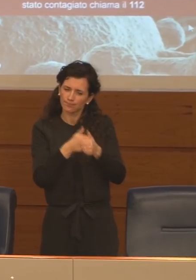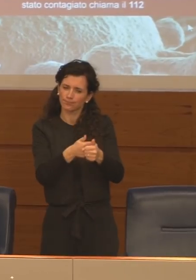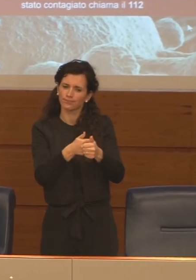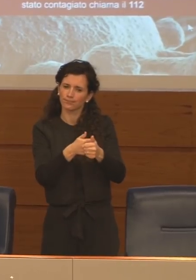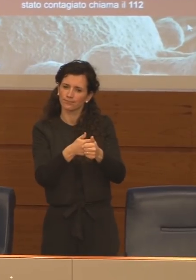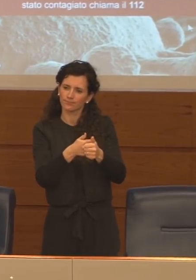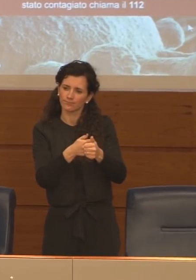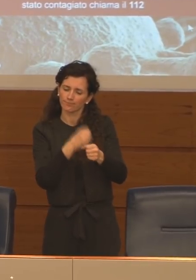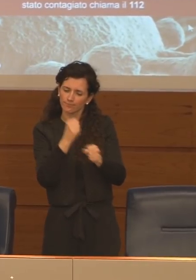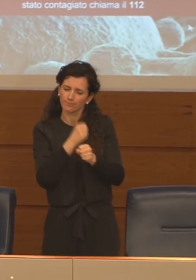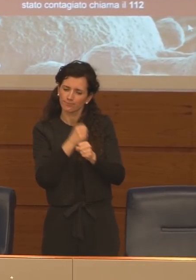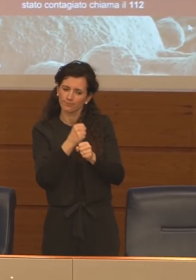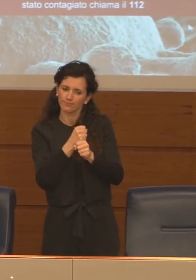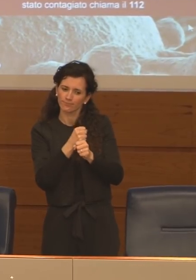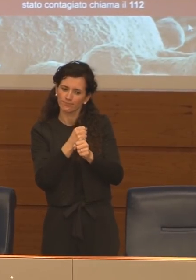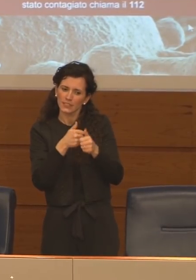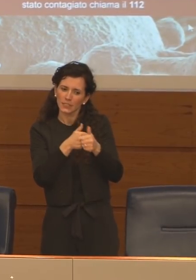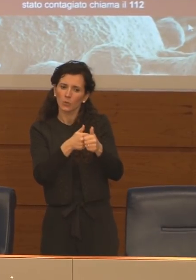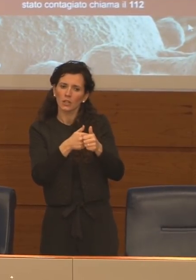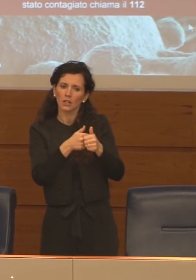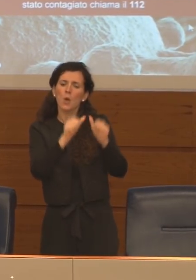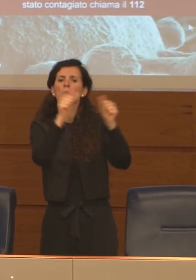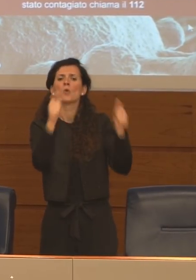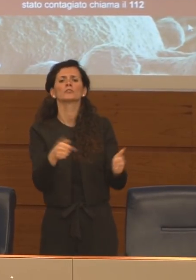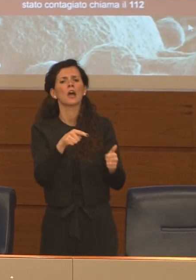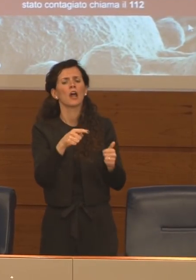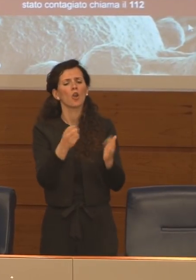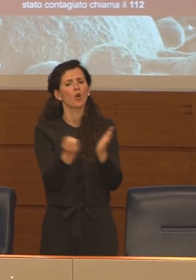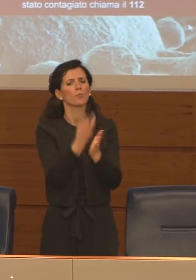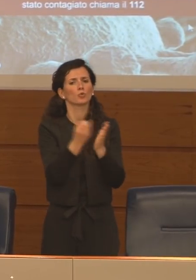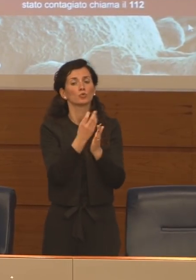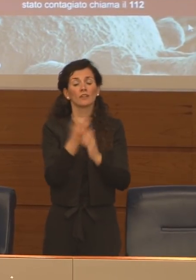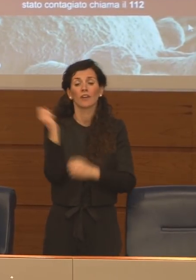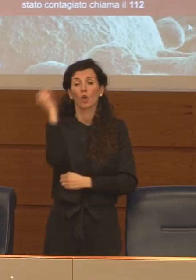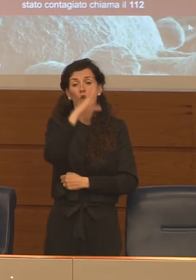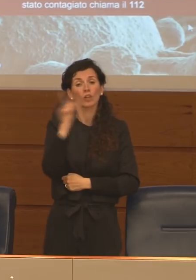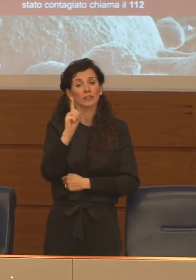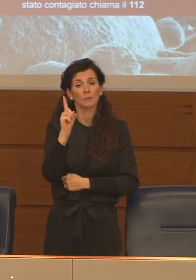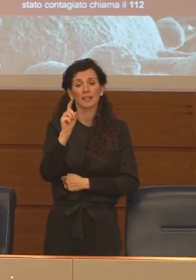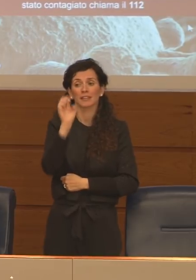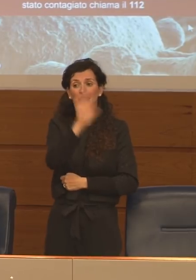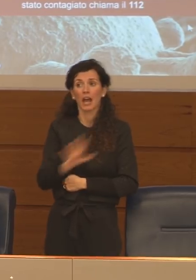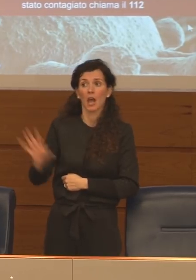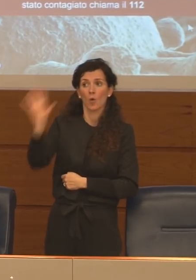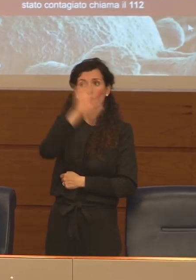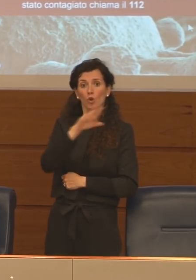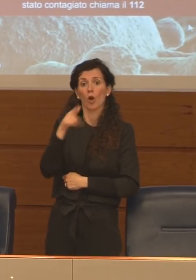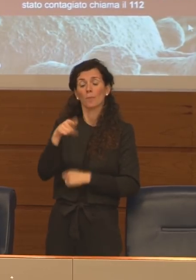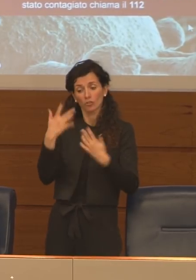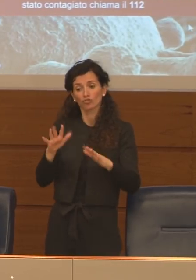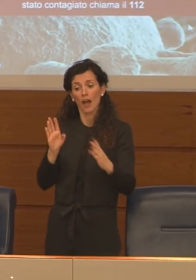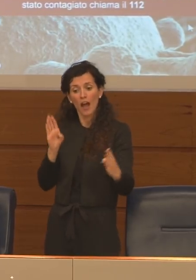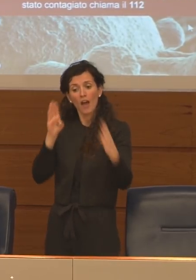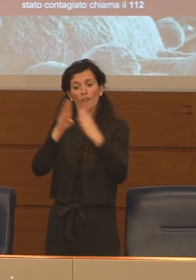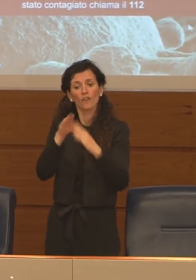altri paesi dell'Unione europea stanno cominciando ad affrontare questo tipo di problematica mi riferisco in particolare alla Germania,